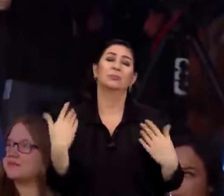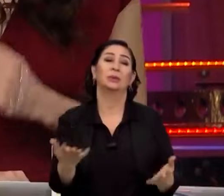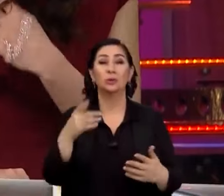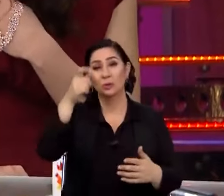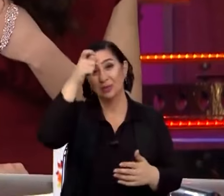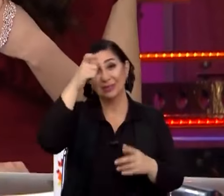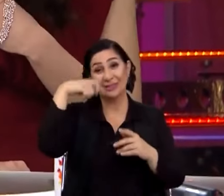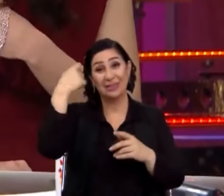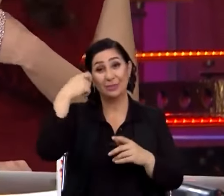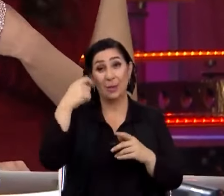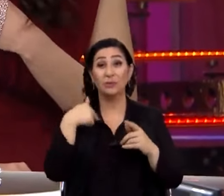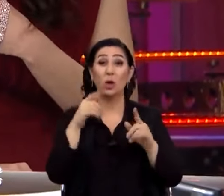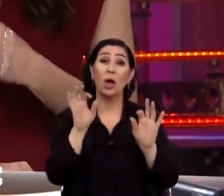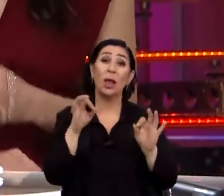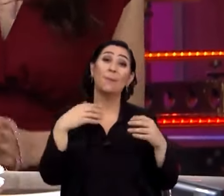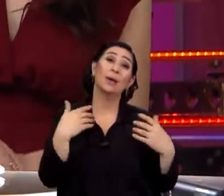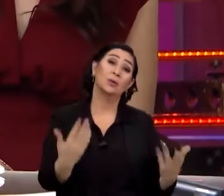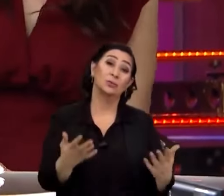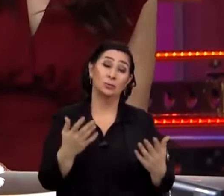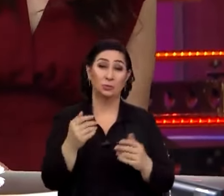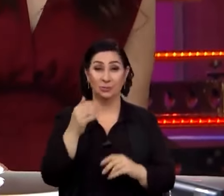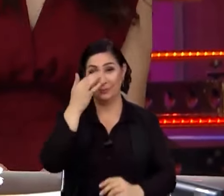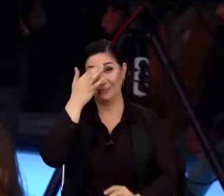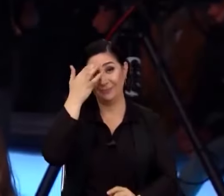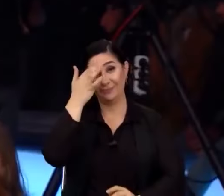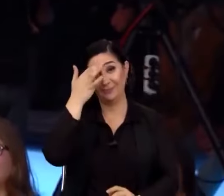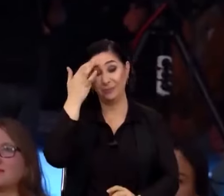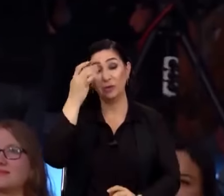öyle gösterdiler biz öyle bayılıyoruz halk olarak şimdi bizde Türk sinemasında